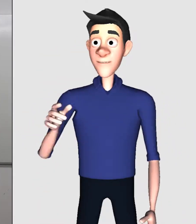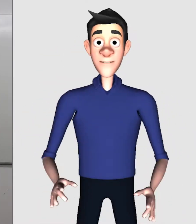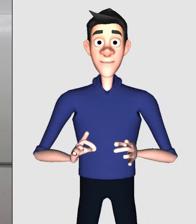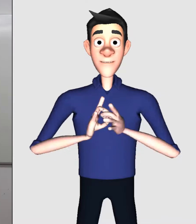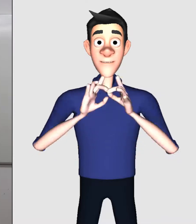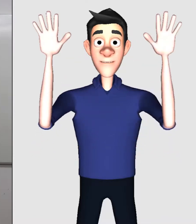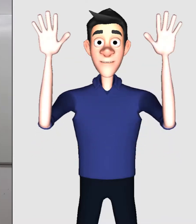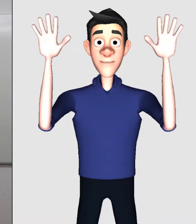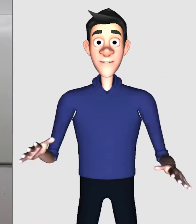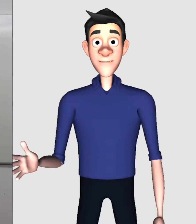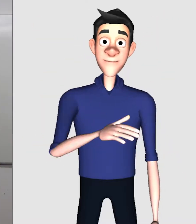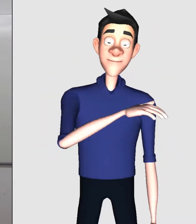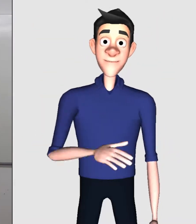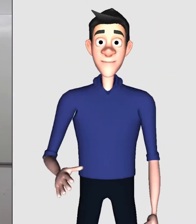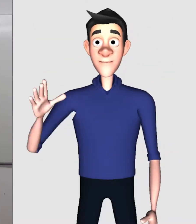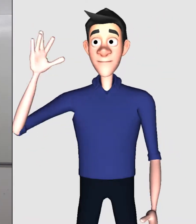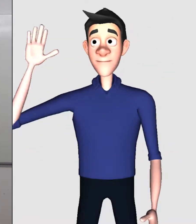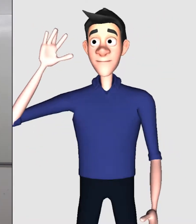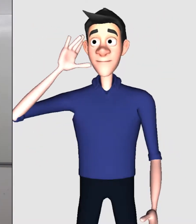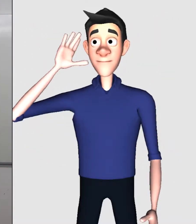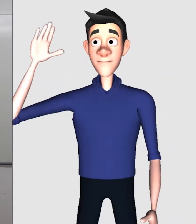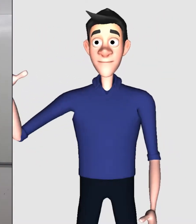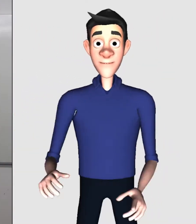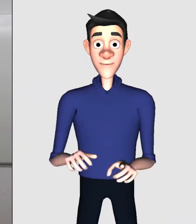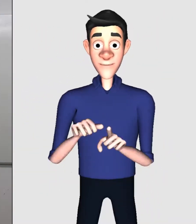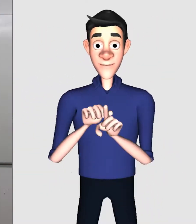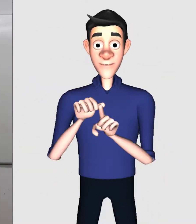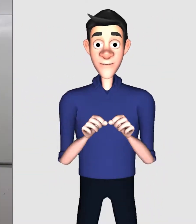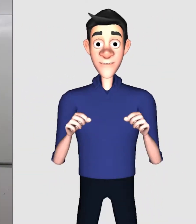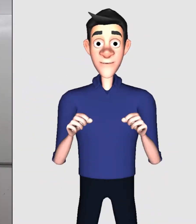Vamos fazer mais um desenho para facilitar